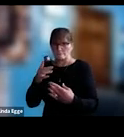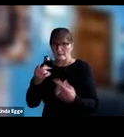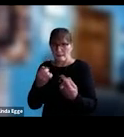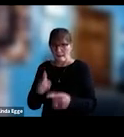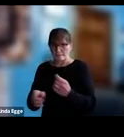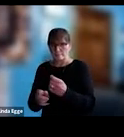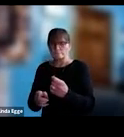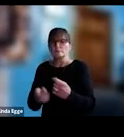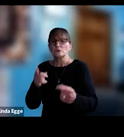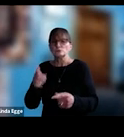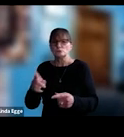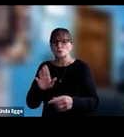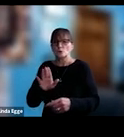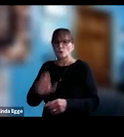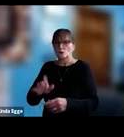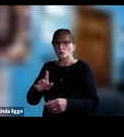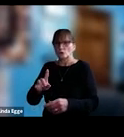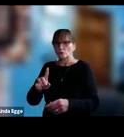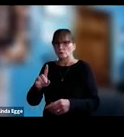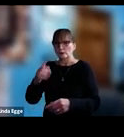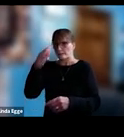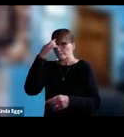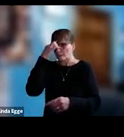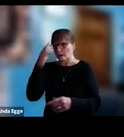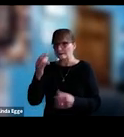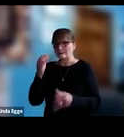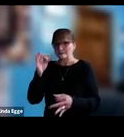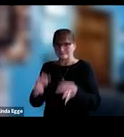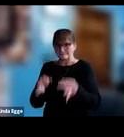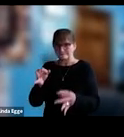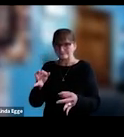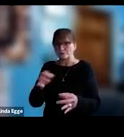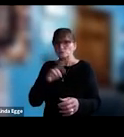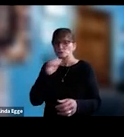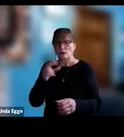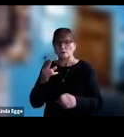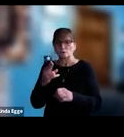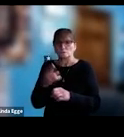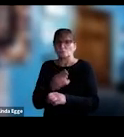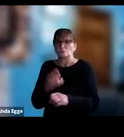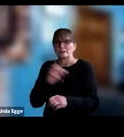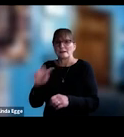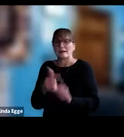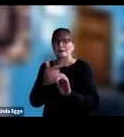sino a su estado en el momento de los procedimientos durante el cual ella no consumía activamente ninguna sustancia ilegal mientras estaba detenida".